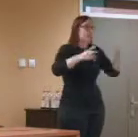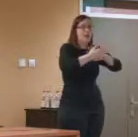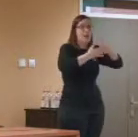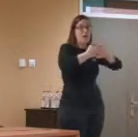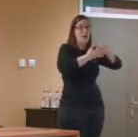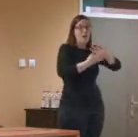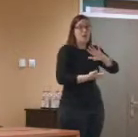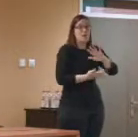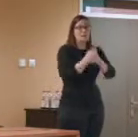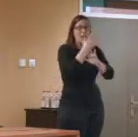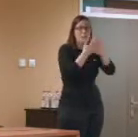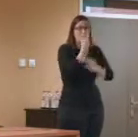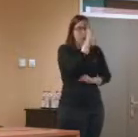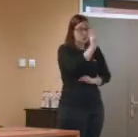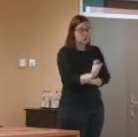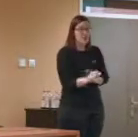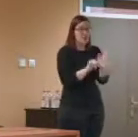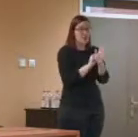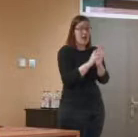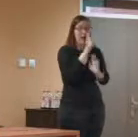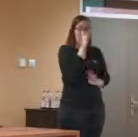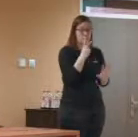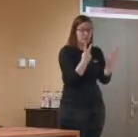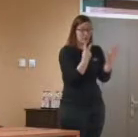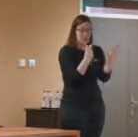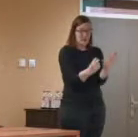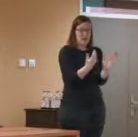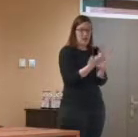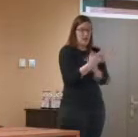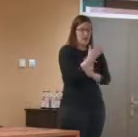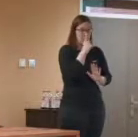a una persona de casi 70 años, con una dieta no